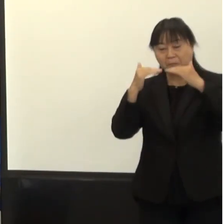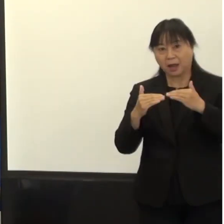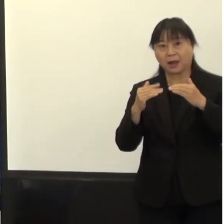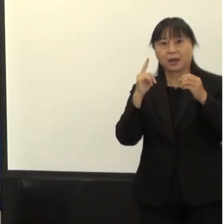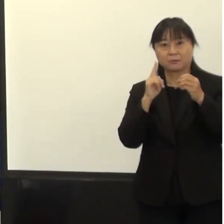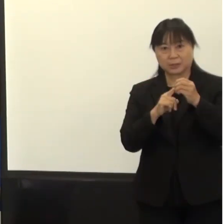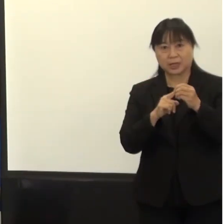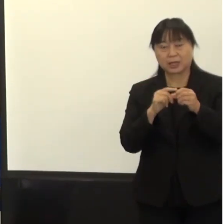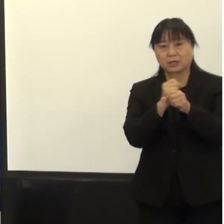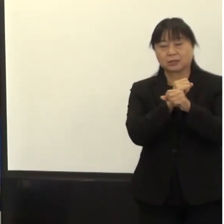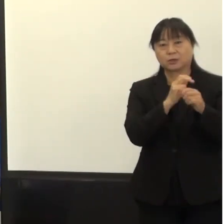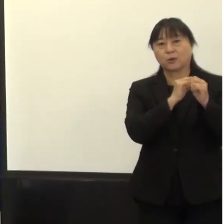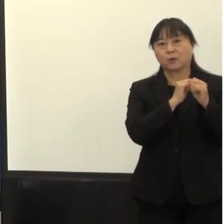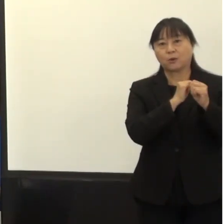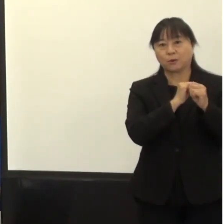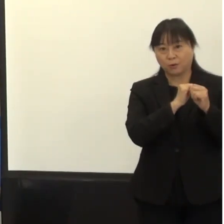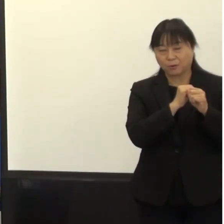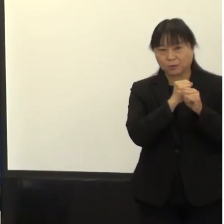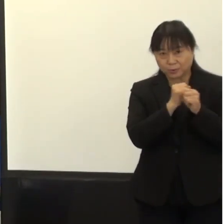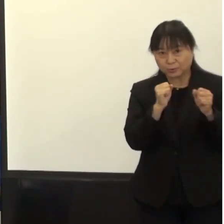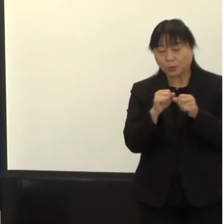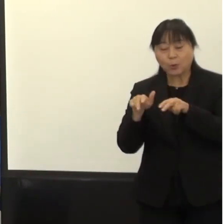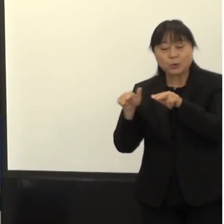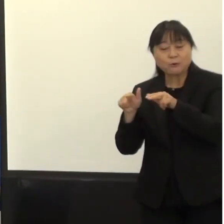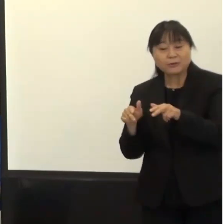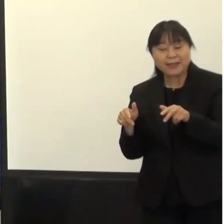事業者・行政が協働して、